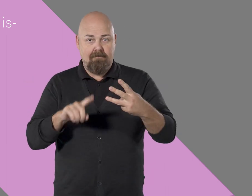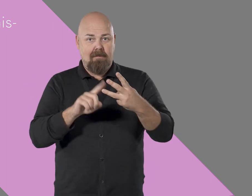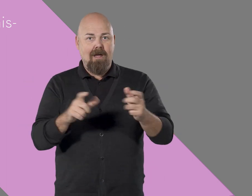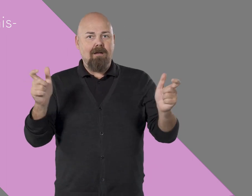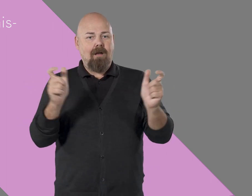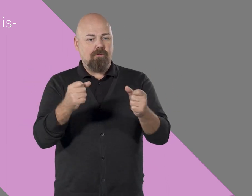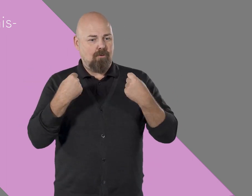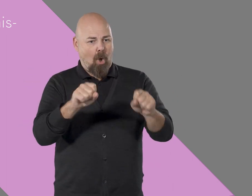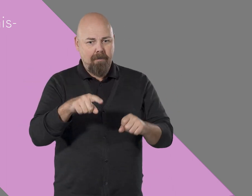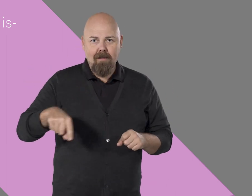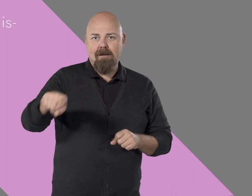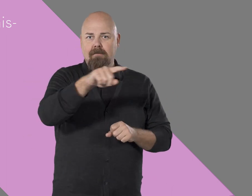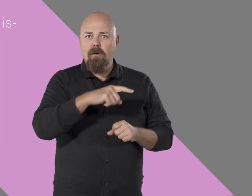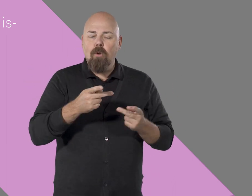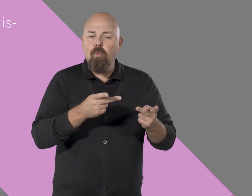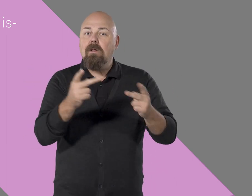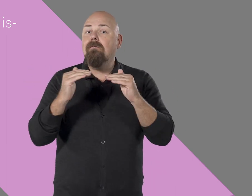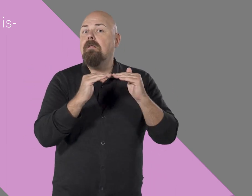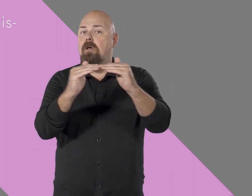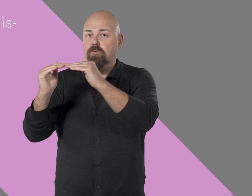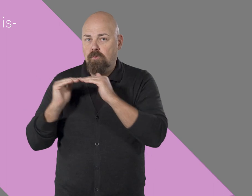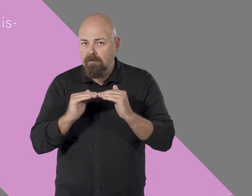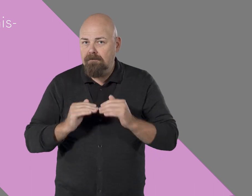ja yhdenvertaisuus järjestötoiminnassa.